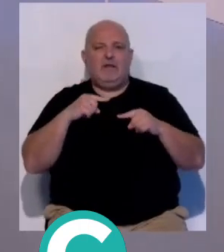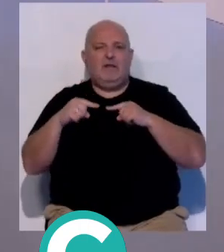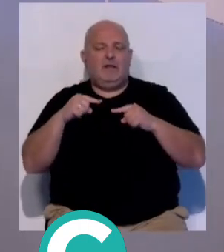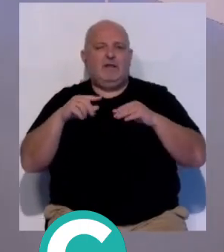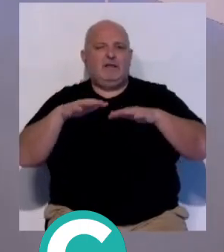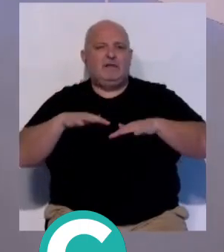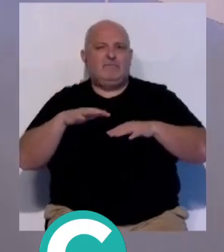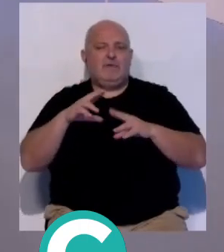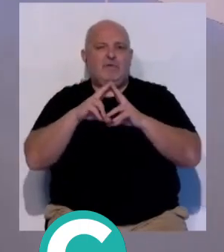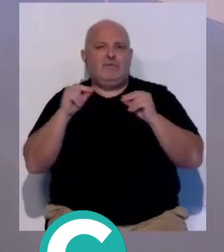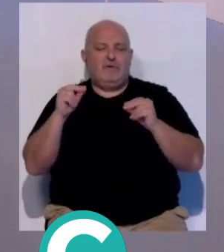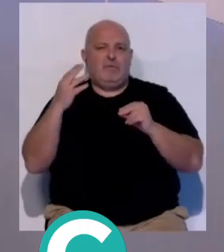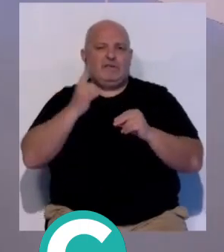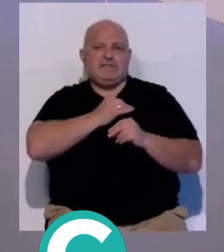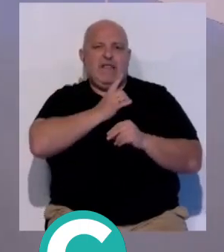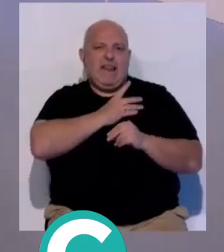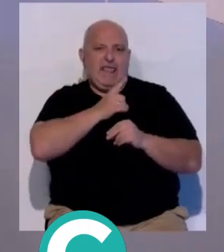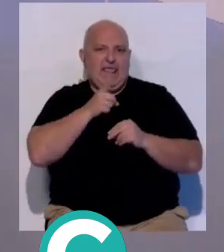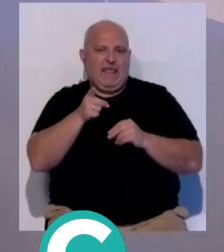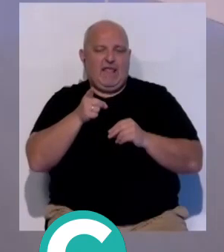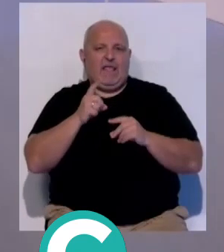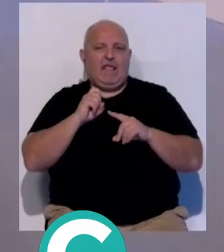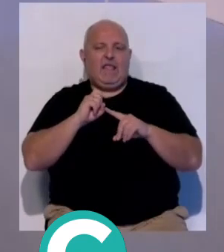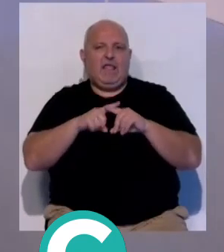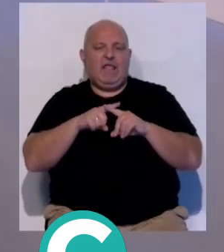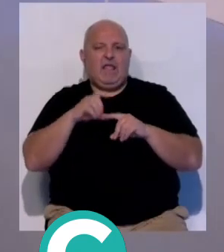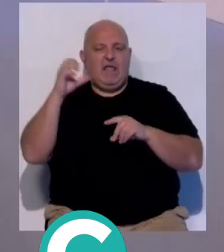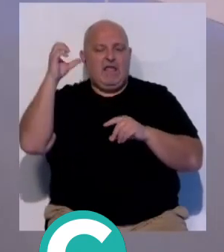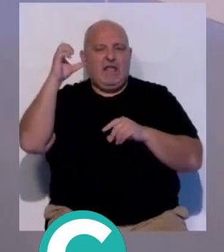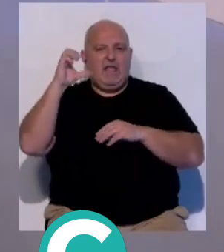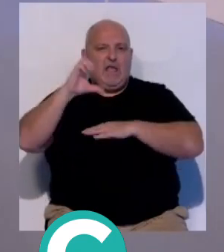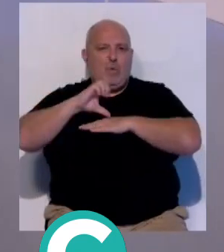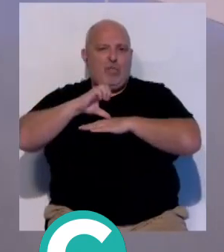estuvo en la universidad de chile que ha estado en el emelec de Ecuador que ha estado en la selección